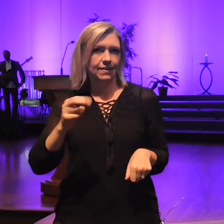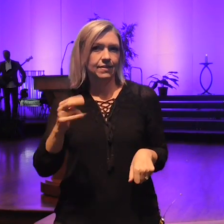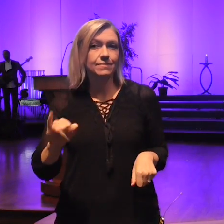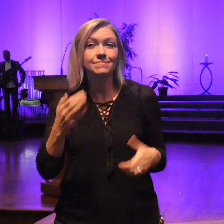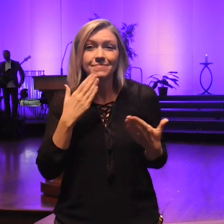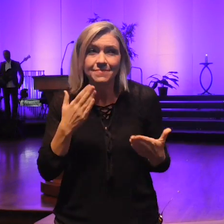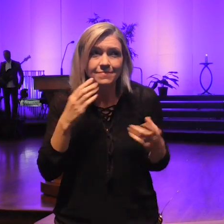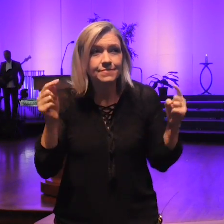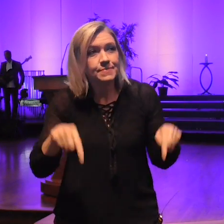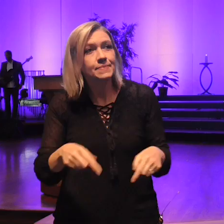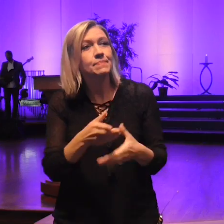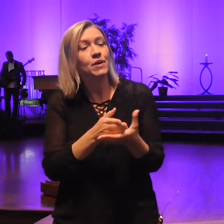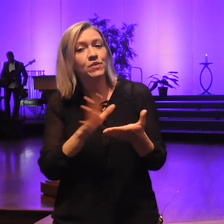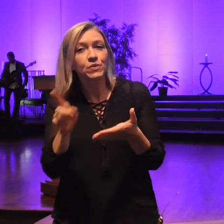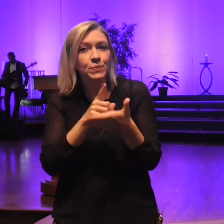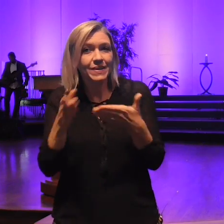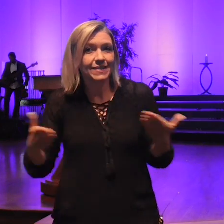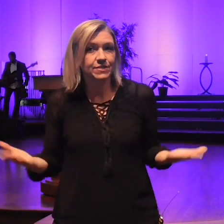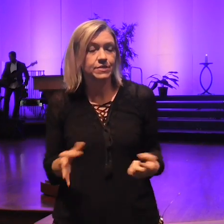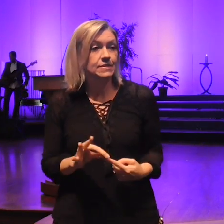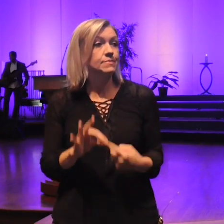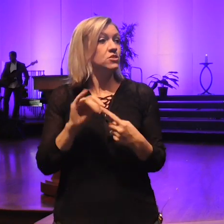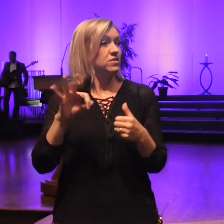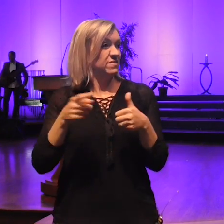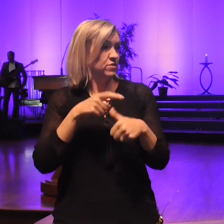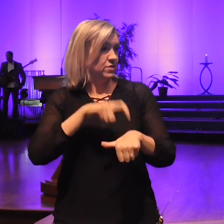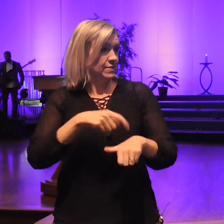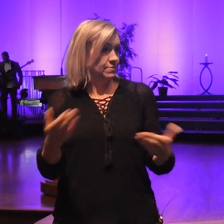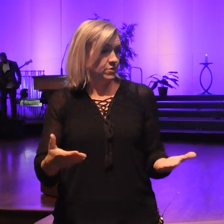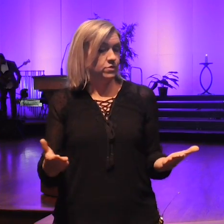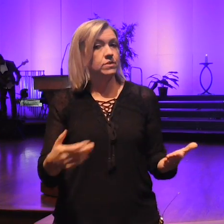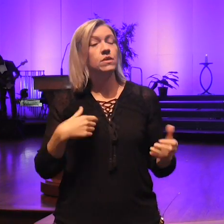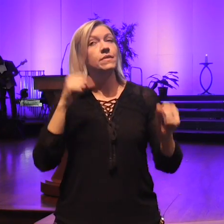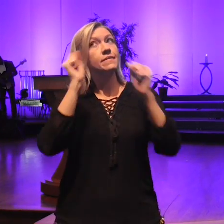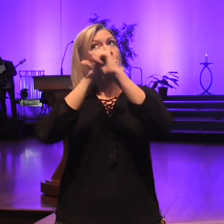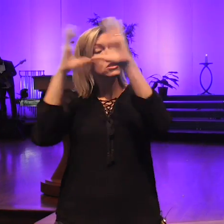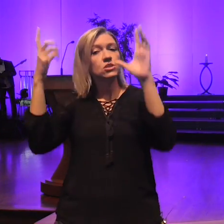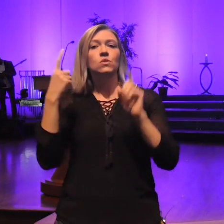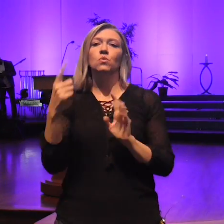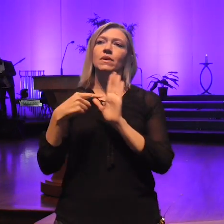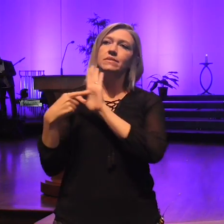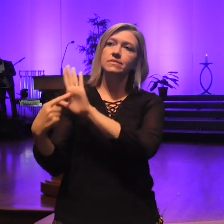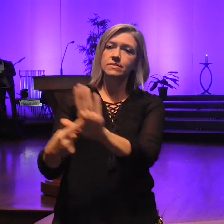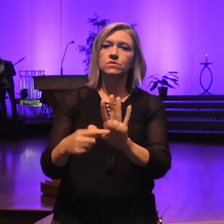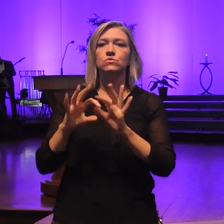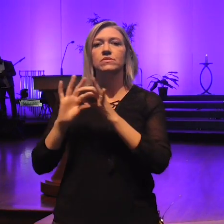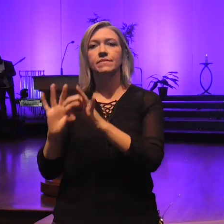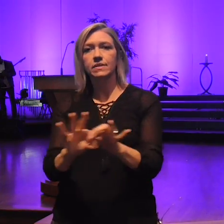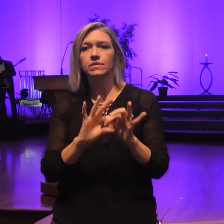una parte de su fin de semana con nosotros, especialmente si son nuevos. Nuestra visión Oneness reveló un mundo de